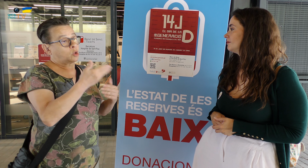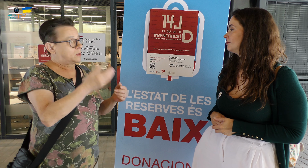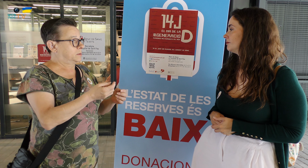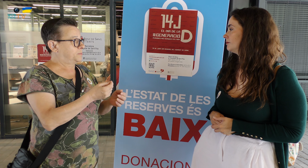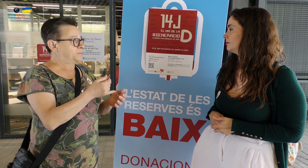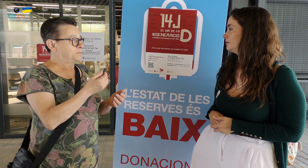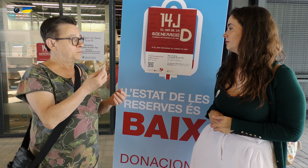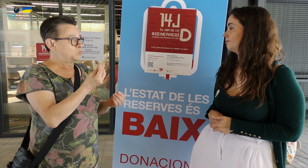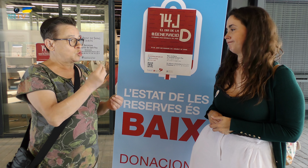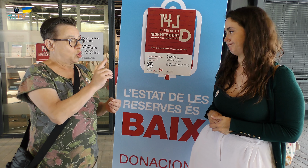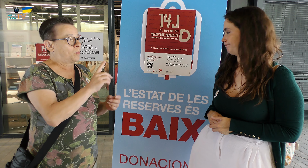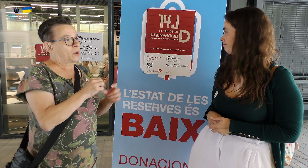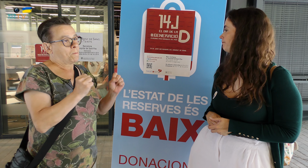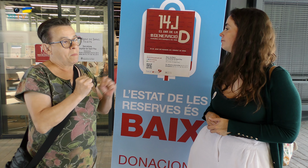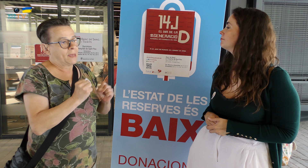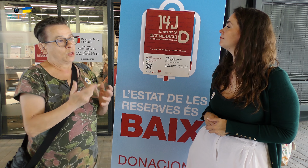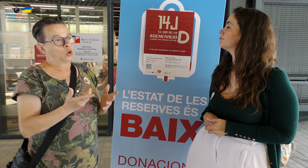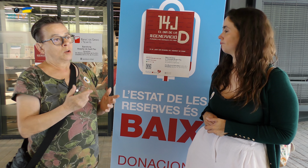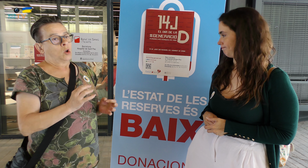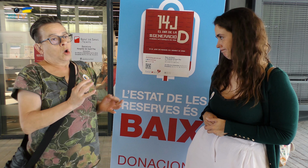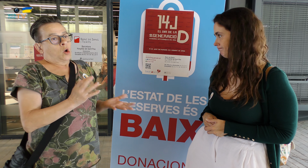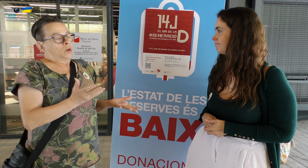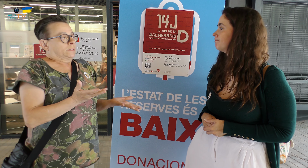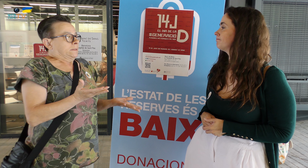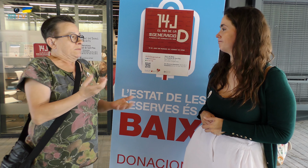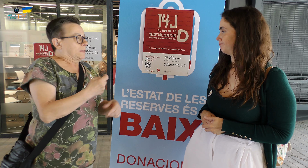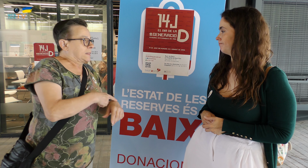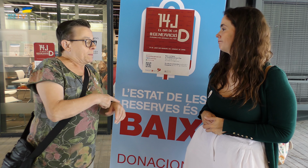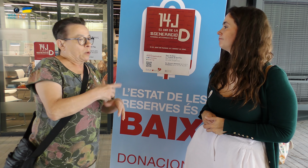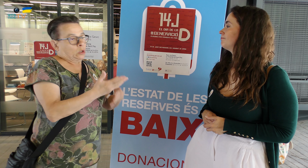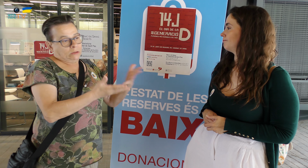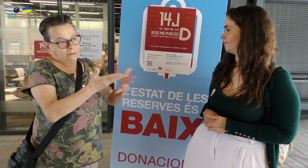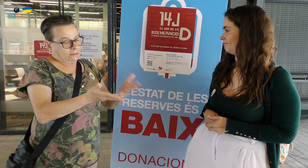que sigui donant, per por o perquè no té temps.